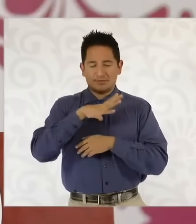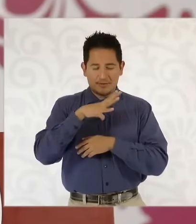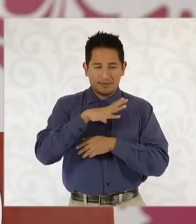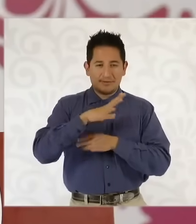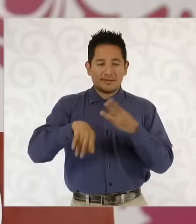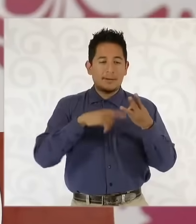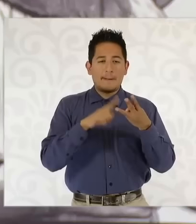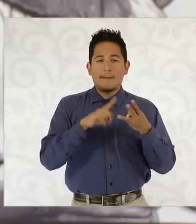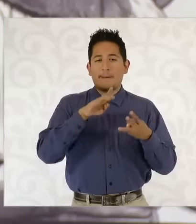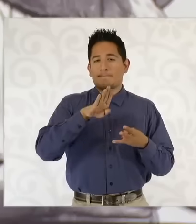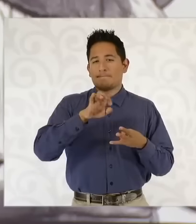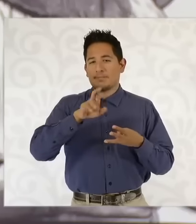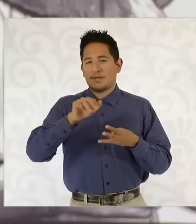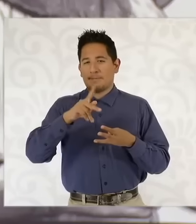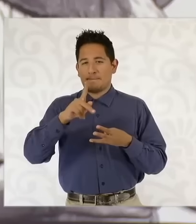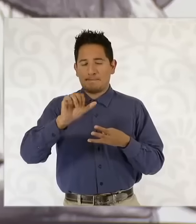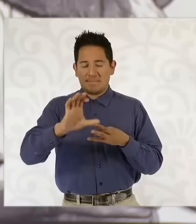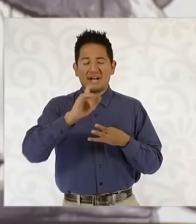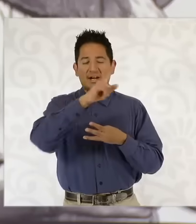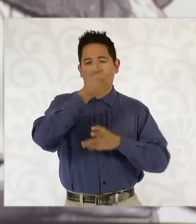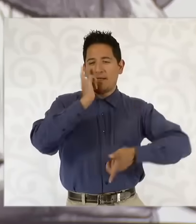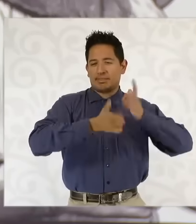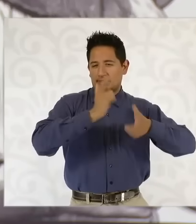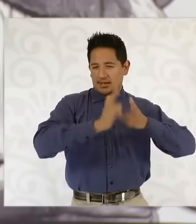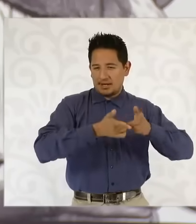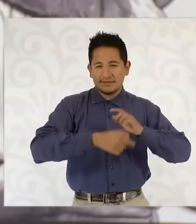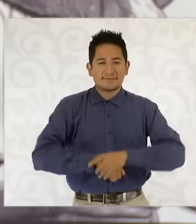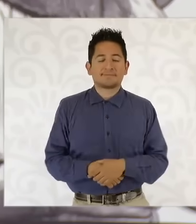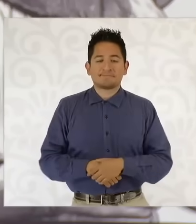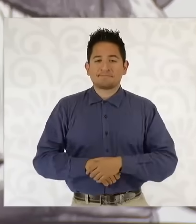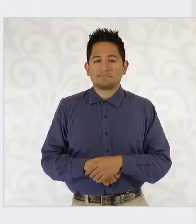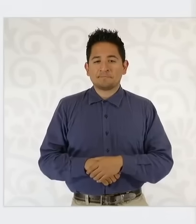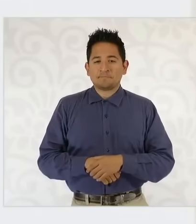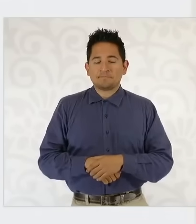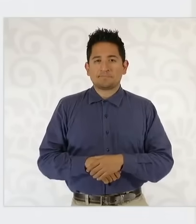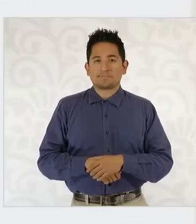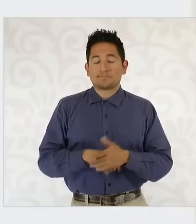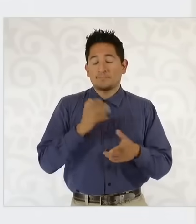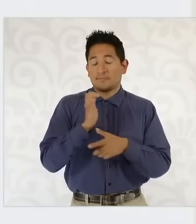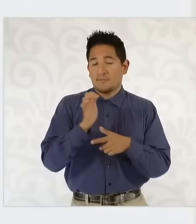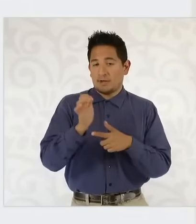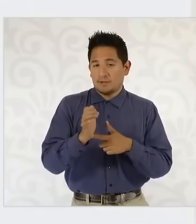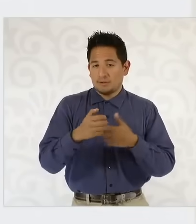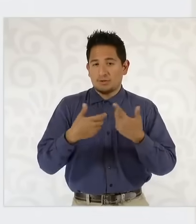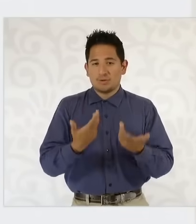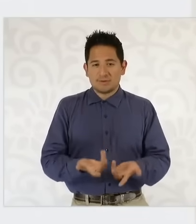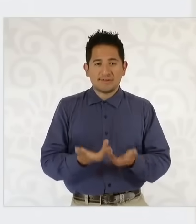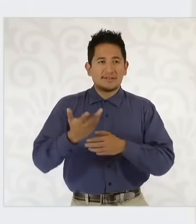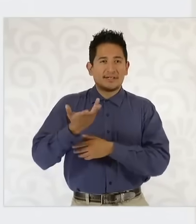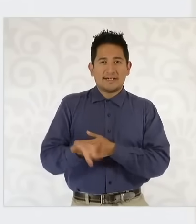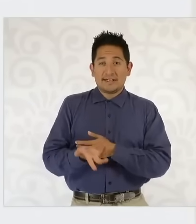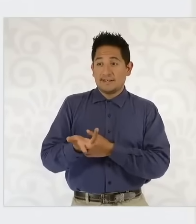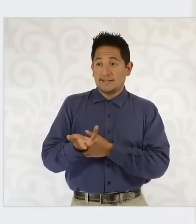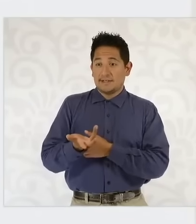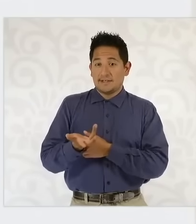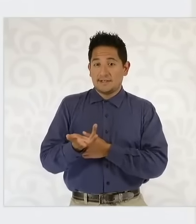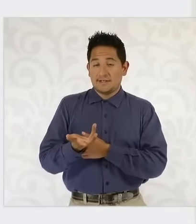Park completa que está en Texas. Entonces, la garantía de que la mayor parte de la gasolina